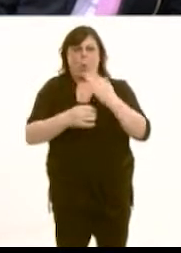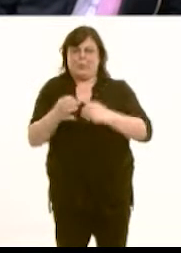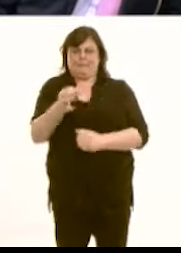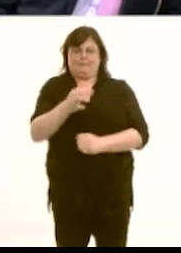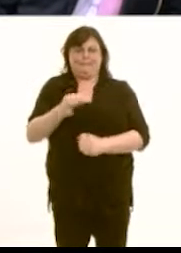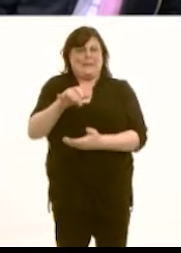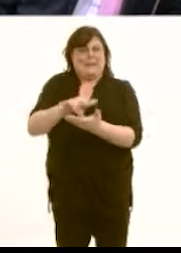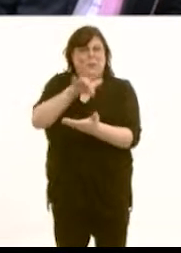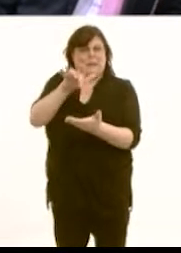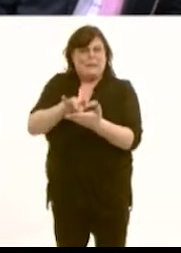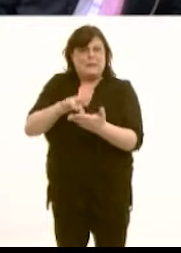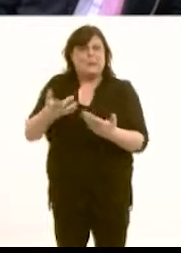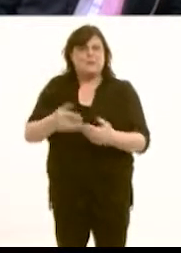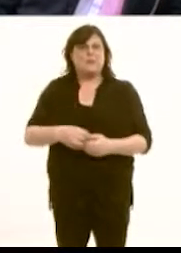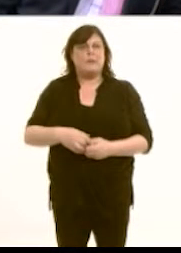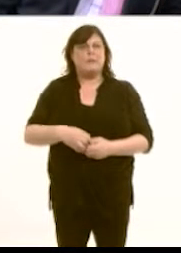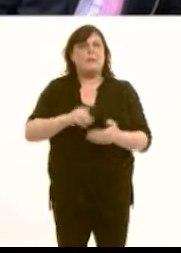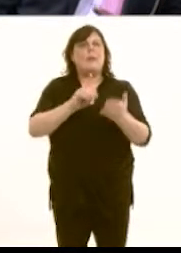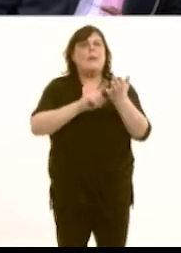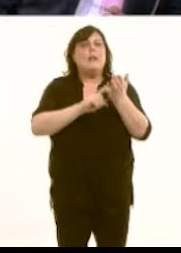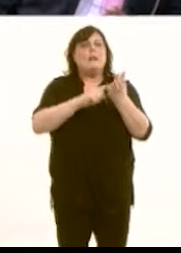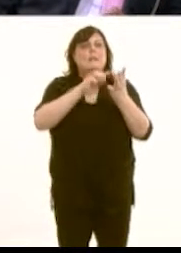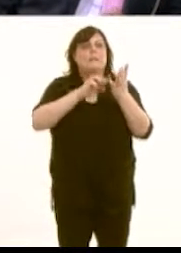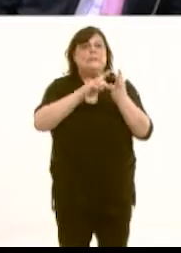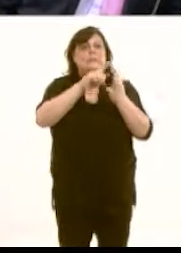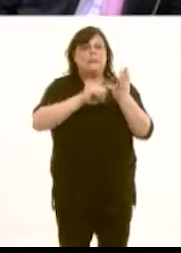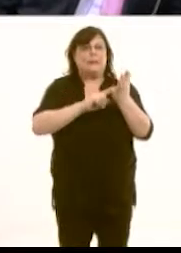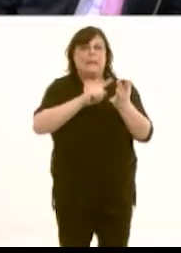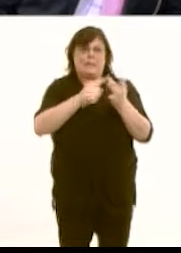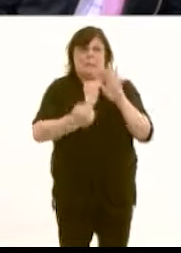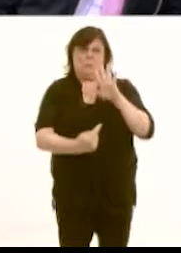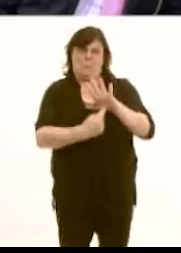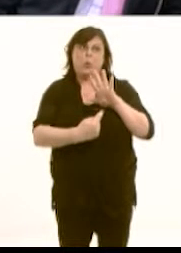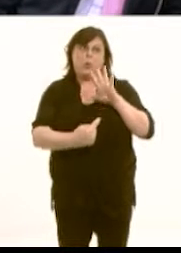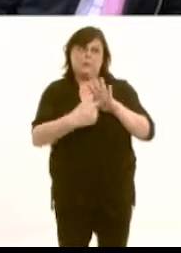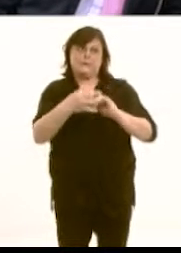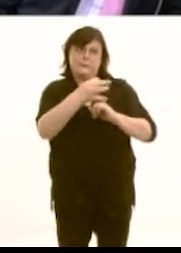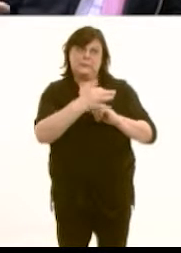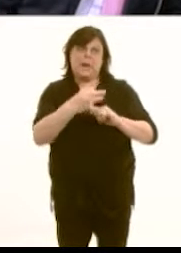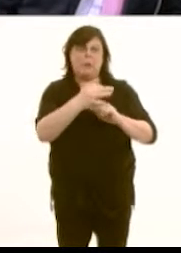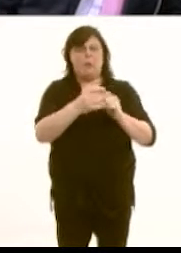Mae Llanelli, wrth gwrs, yn bwysig dros ben, aír pentrefi a threfi rownd Llanelli ei hunan,